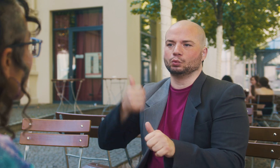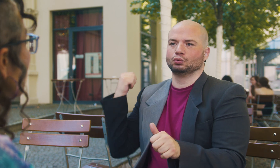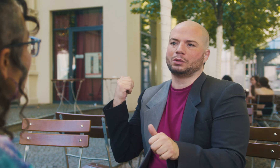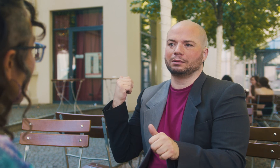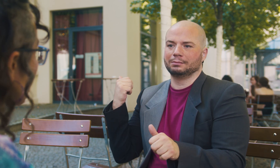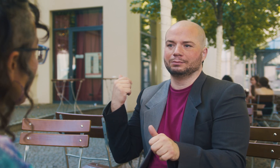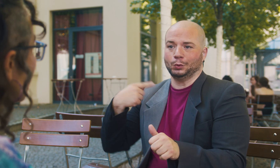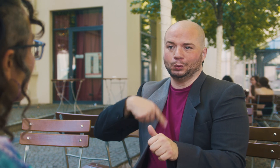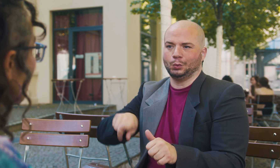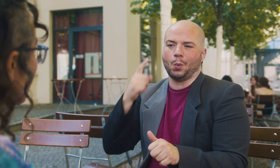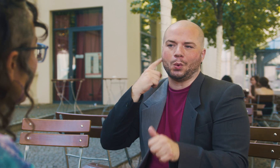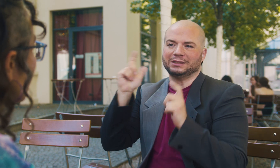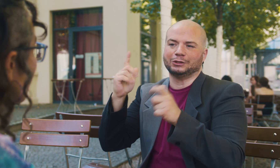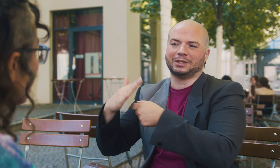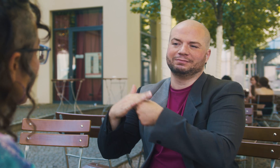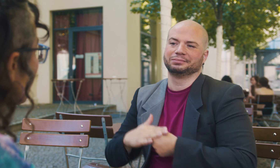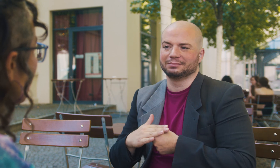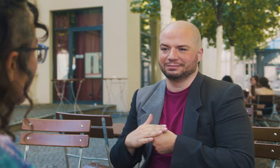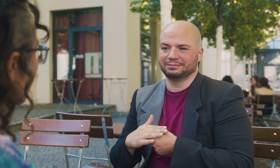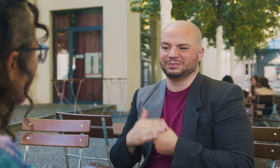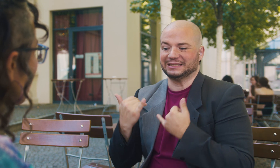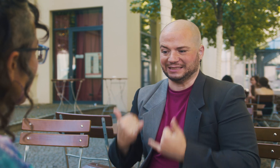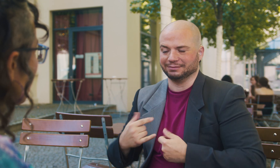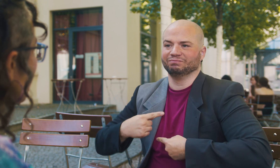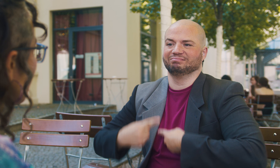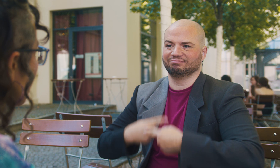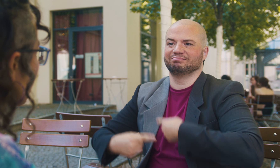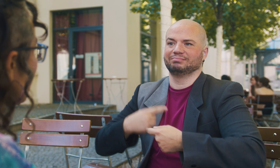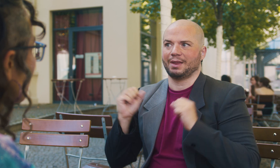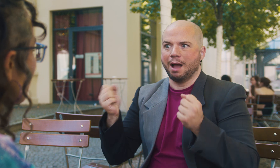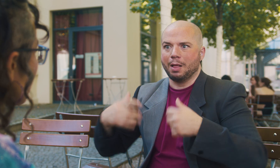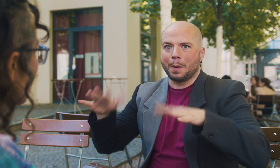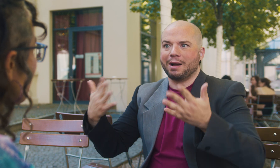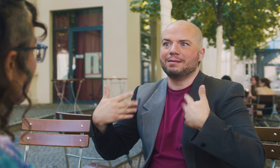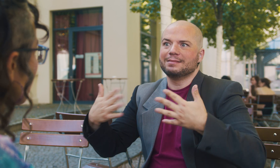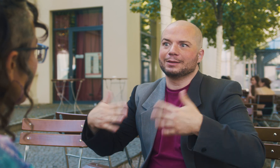weil sie so lange von den hörenden Menschen unterdrückt wurde. In der letzten Zeit entwickelt sich da ganz ganz viel,